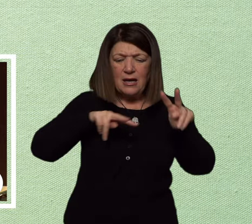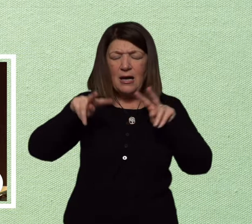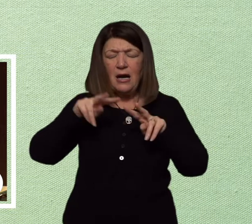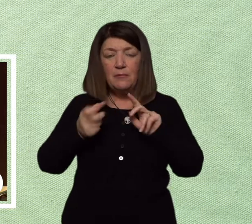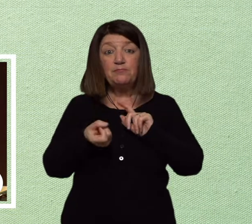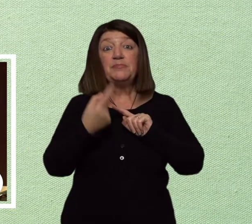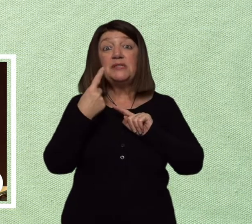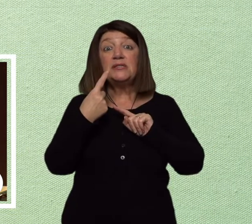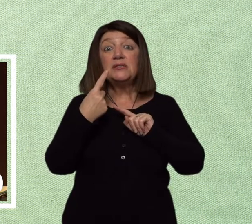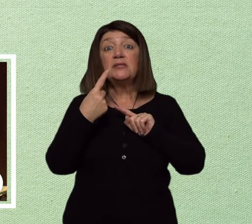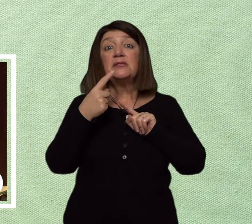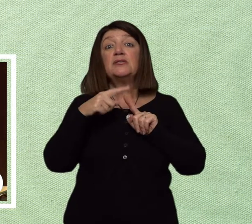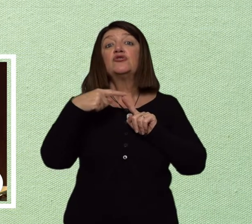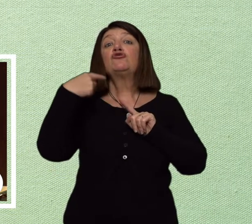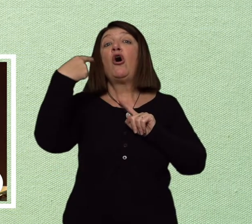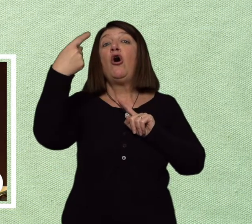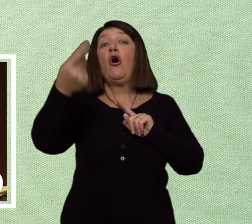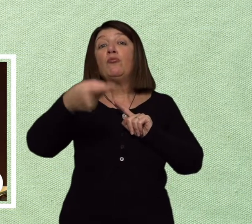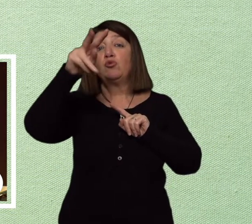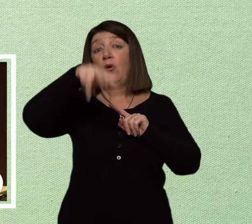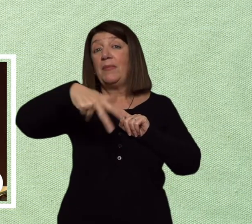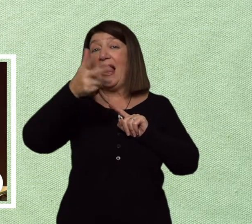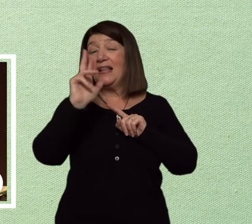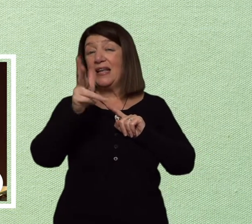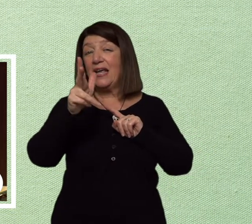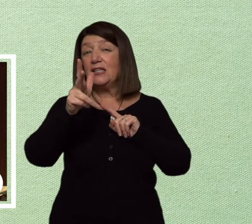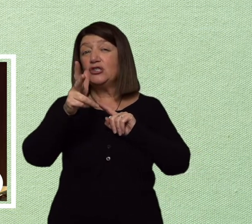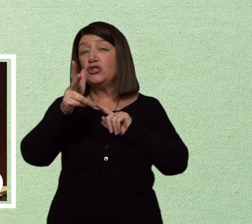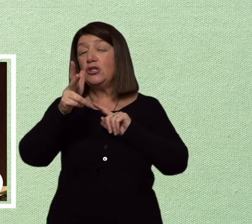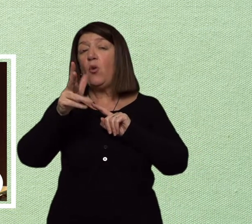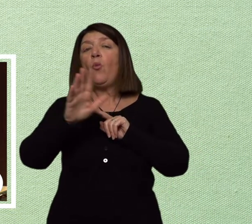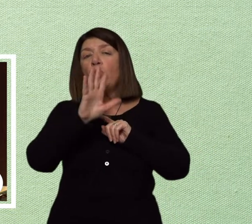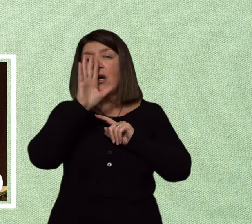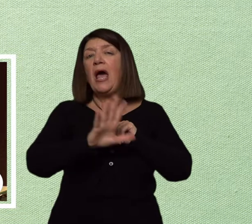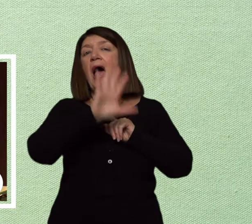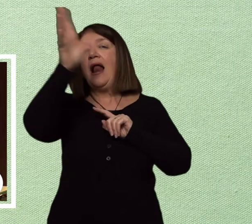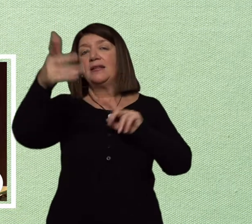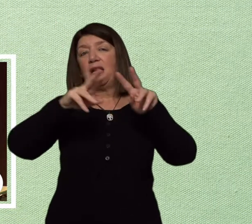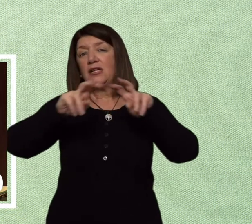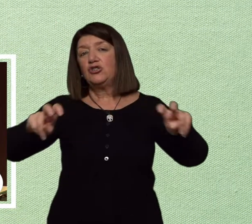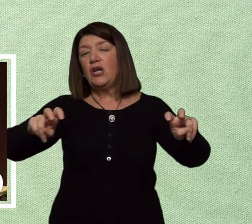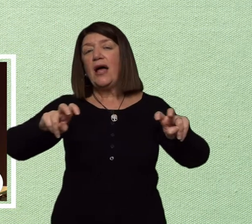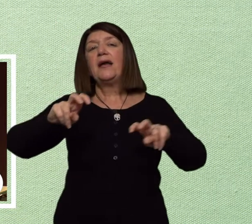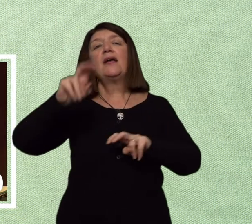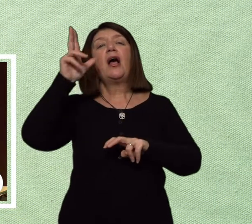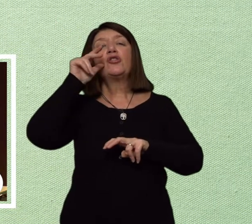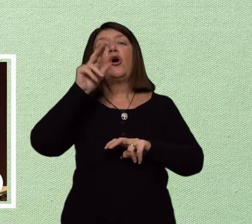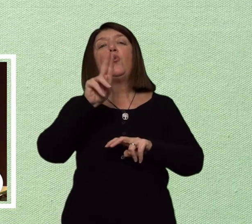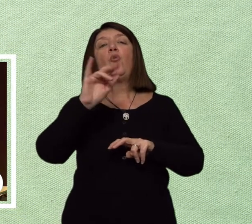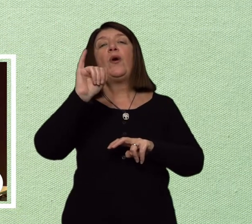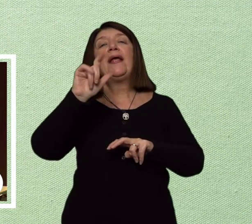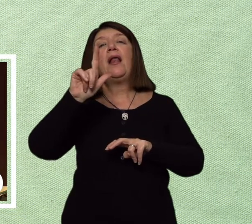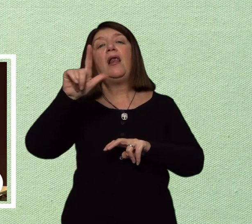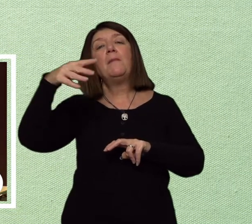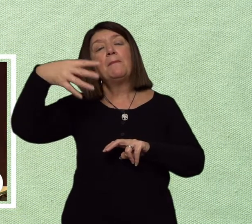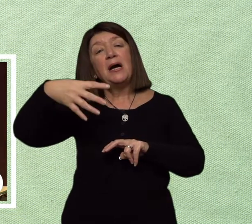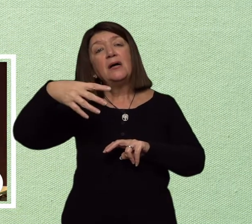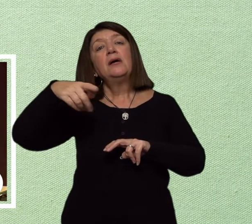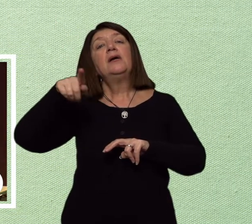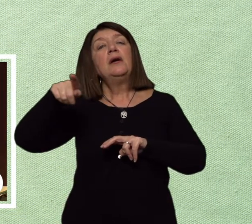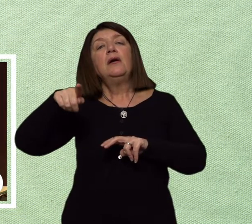UILDM del 2013, quindi legata poi in seguito alla ricerca di Verba, è emerso che i servizi sanitari